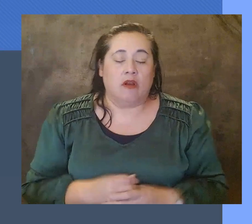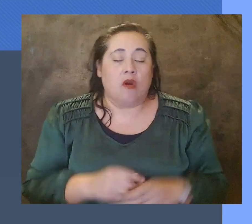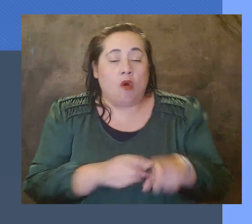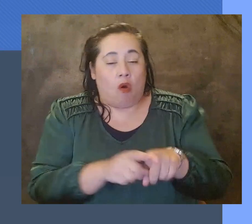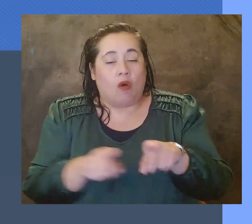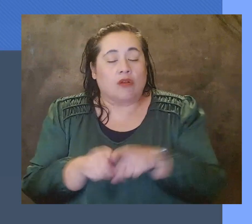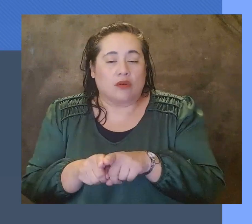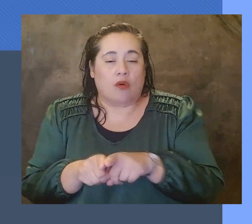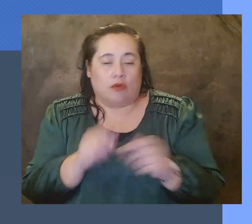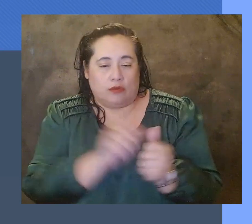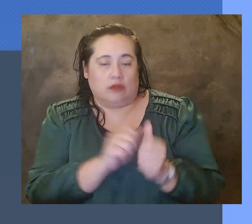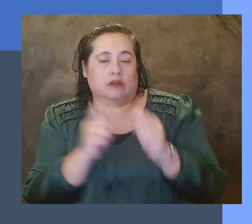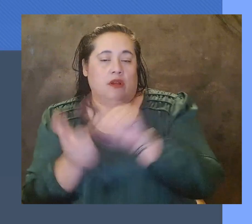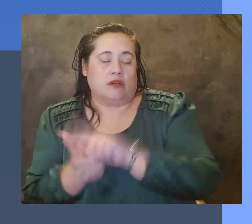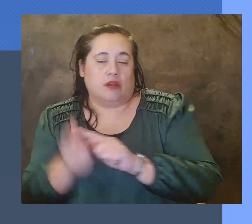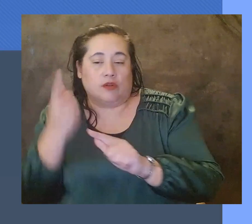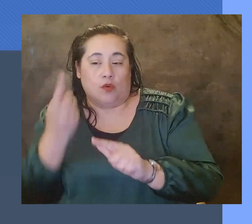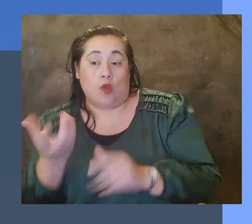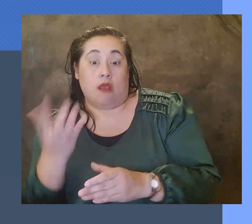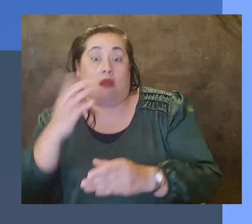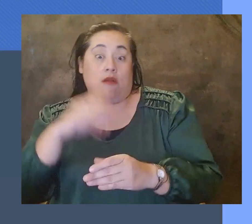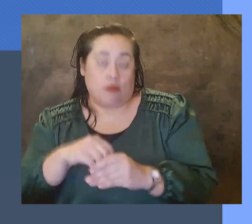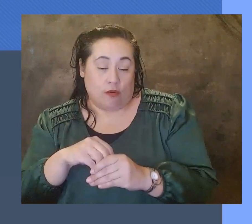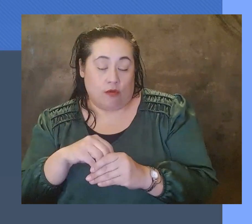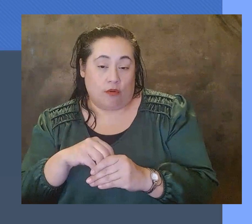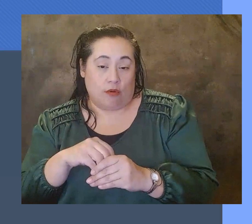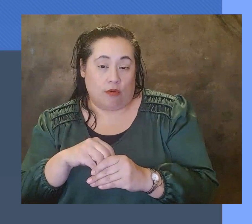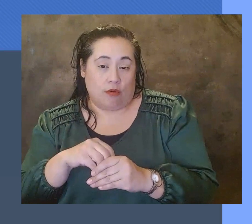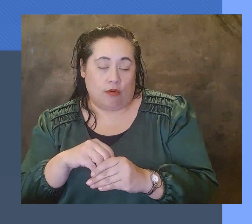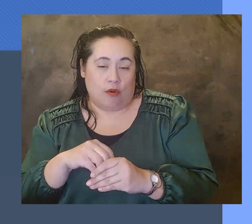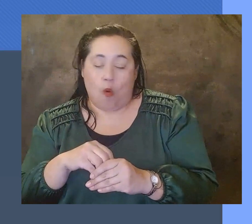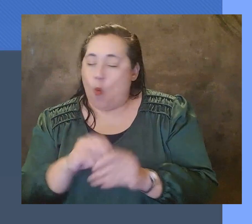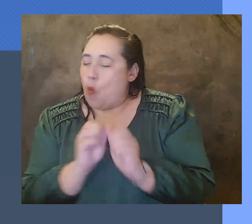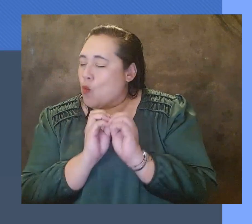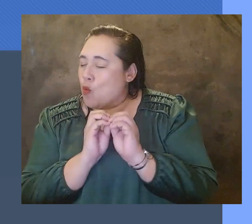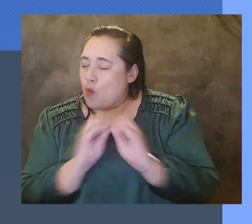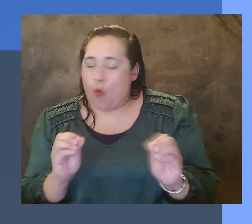y la transiteración para incluir, sin limitarse,